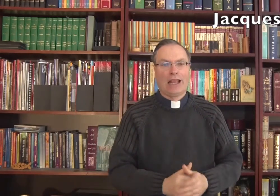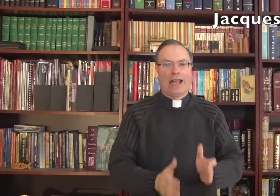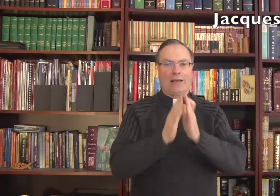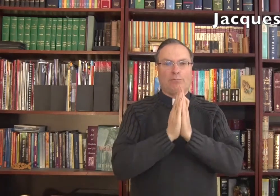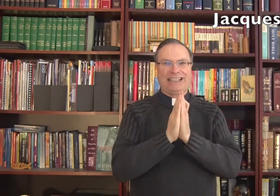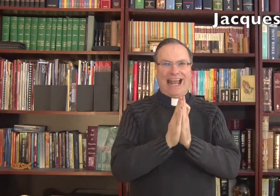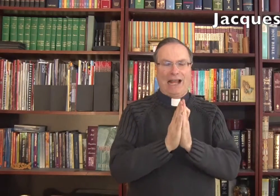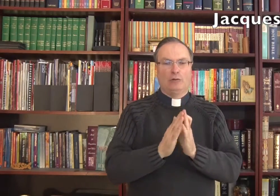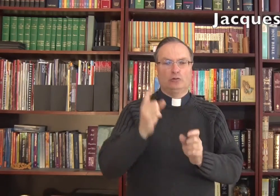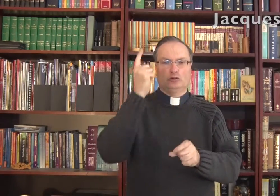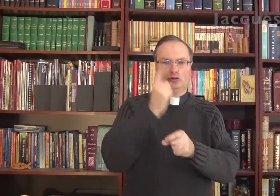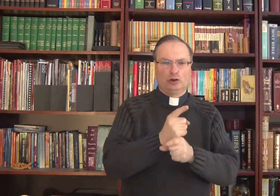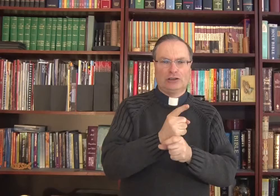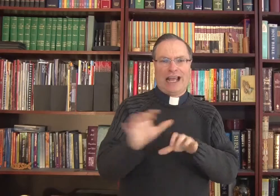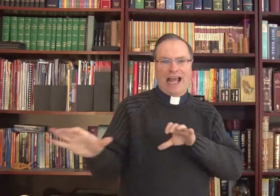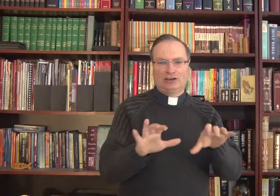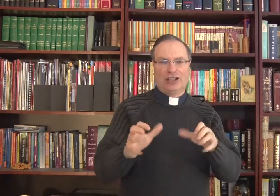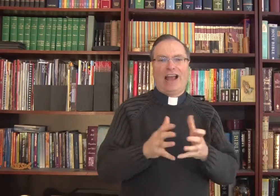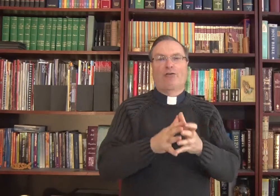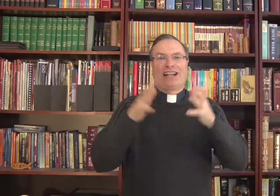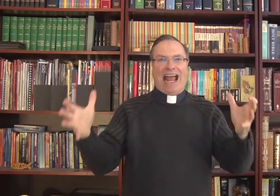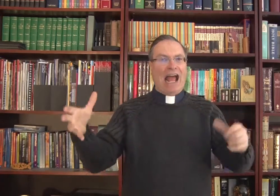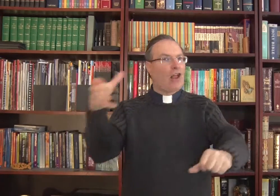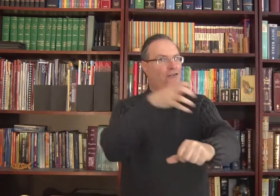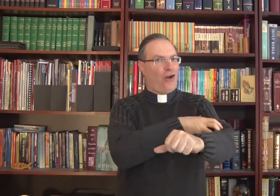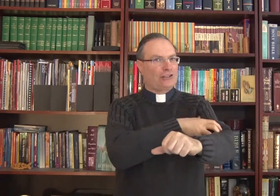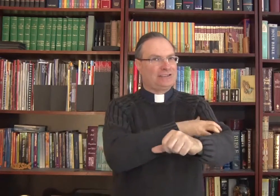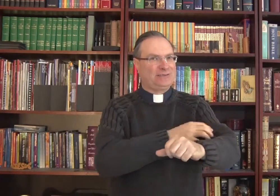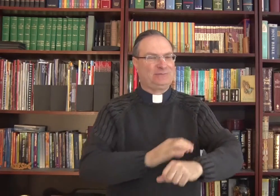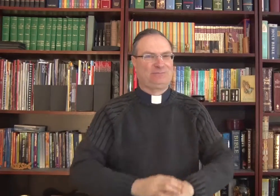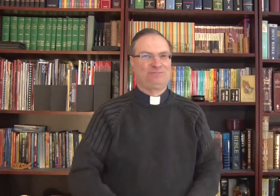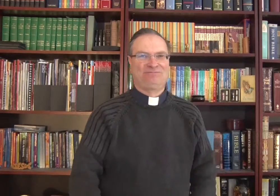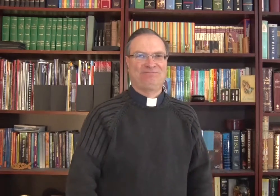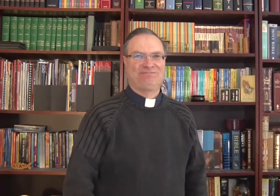«La prière du juste agit avec une grande force.»